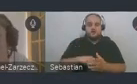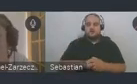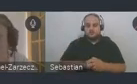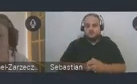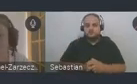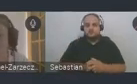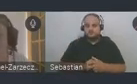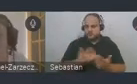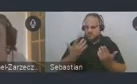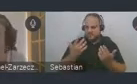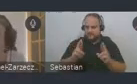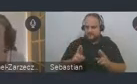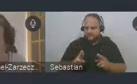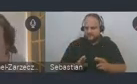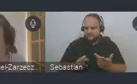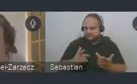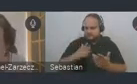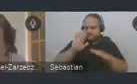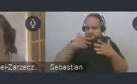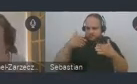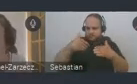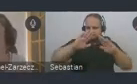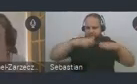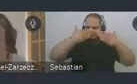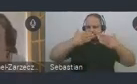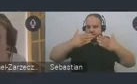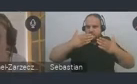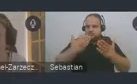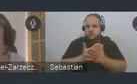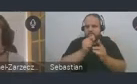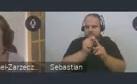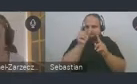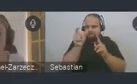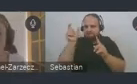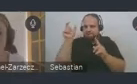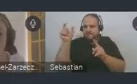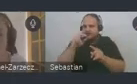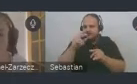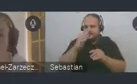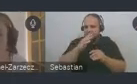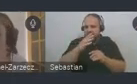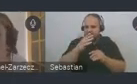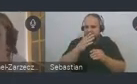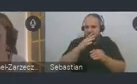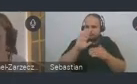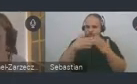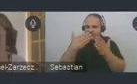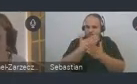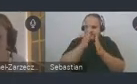że w przeglądarce możemy otwierać nowe karty. To jest bardzo często rzecz, o której wiele osób nie wie.